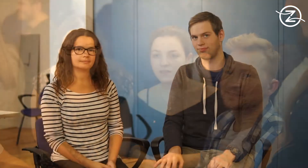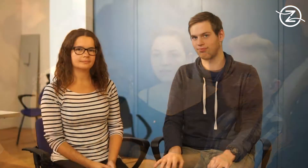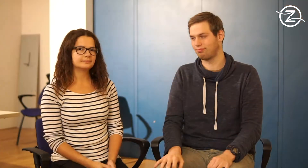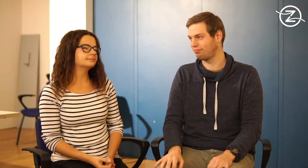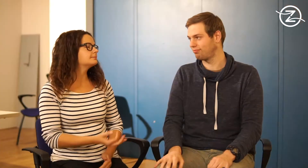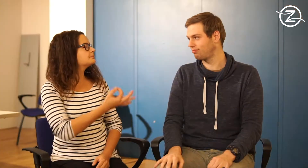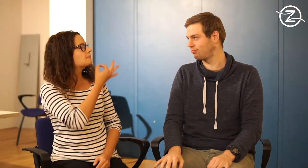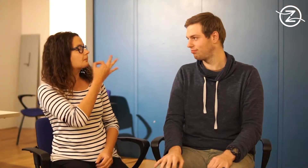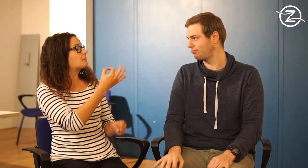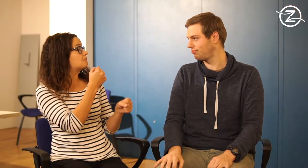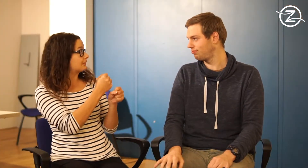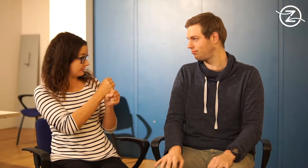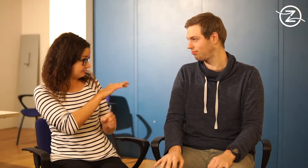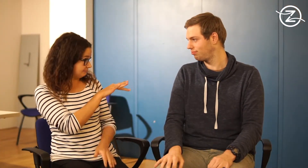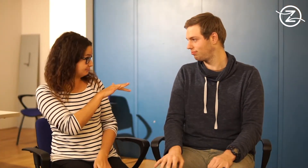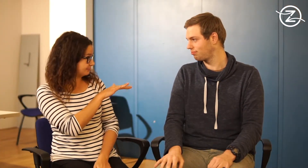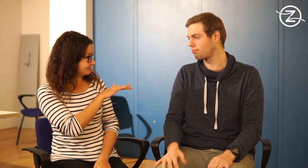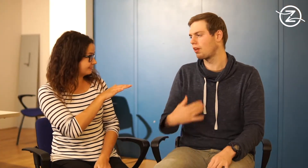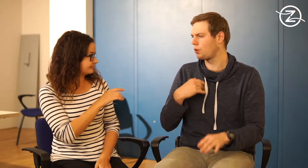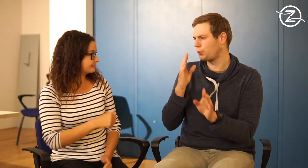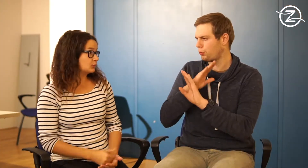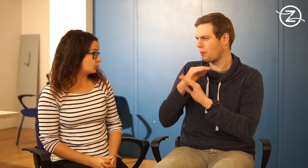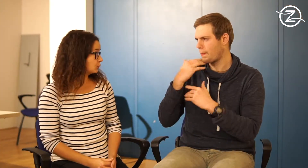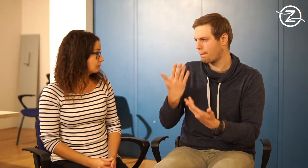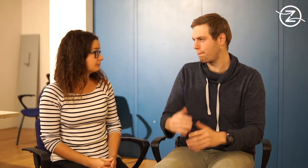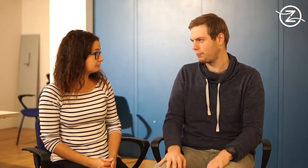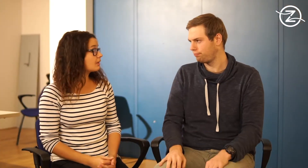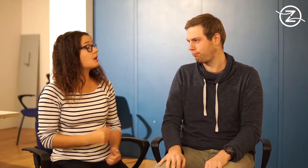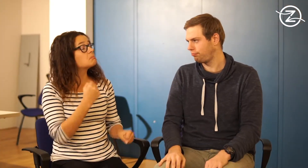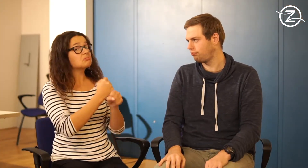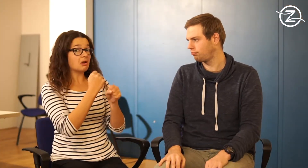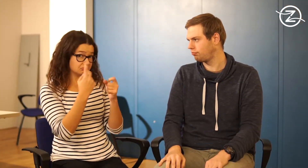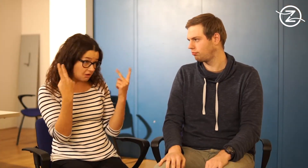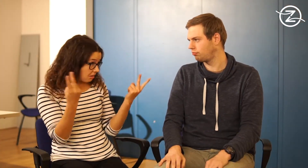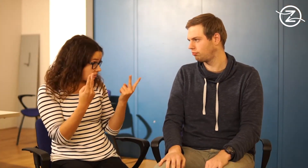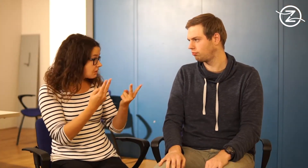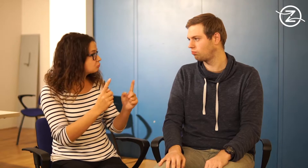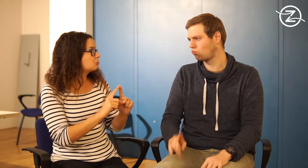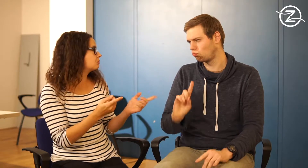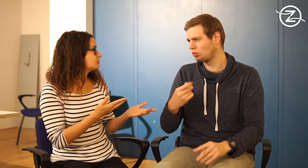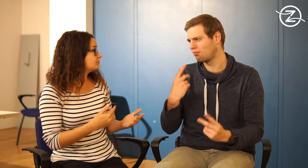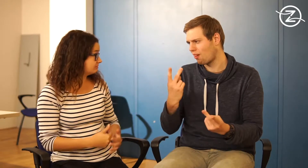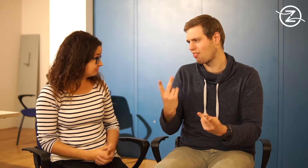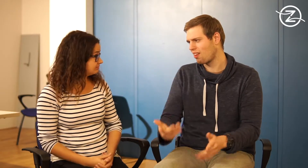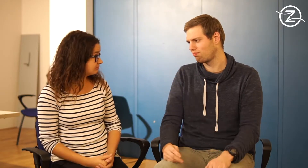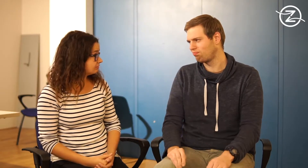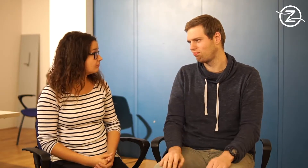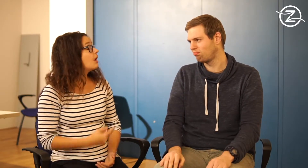Jsi zaměstnaný? Ne, nejsem. A hledáš si práci? Ano, hledám.